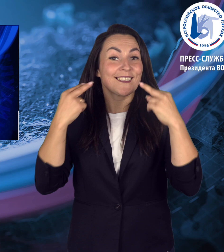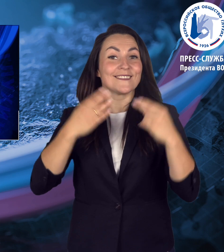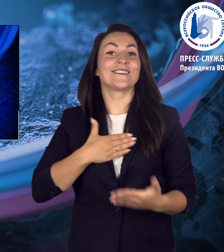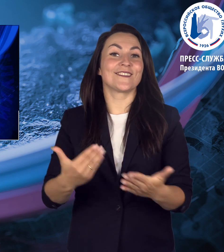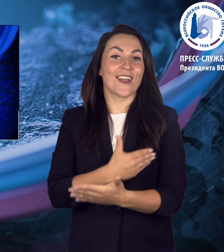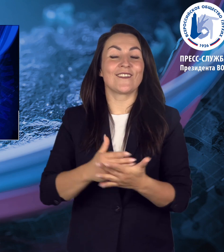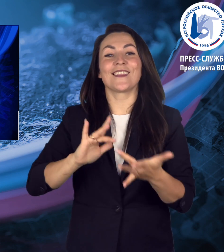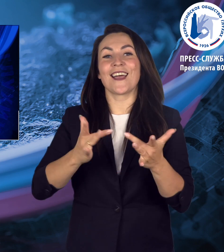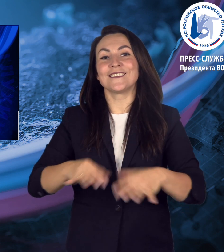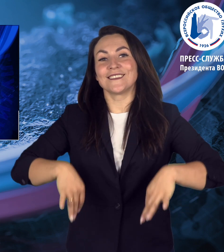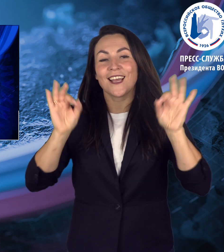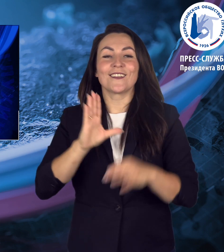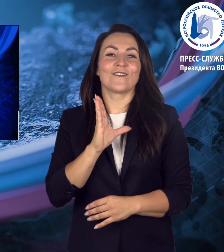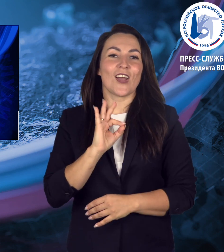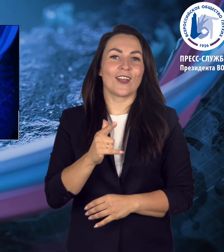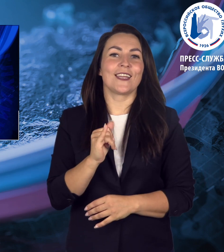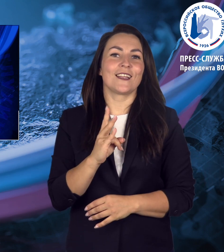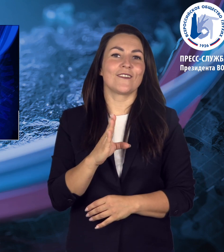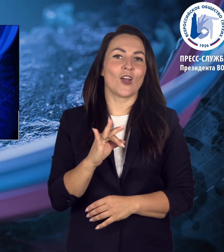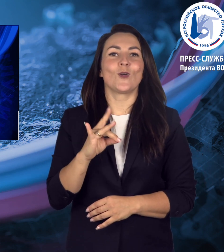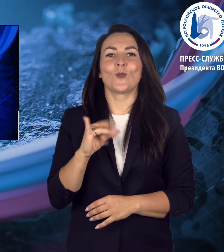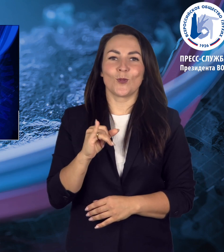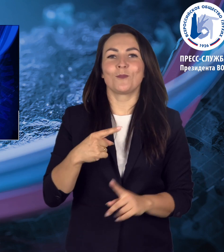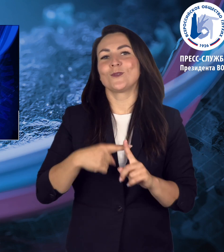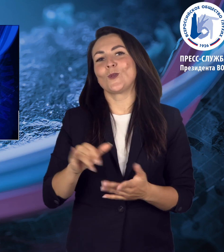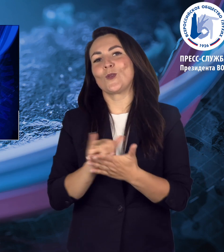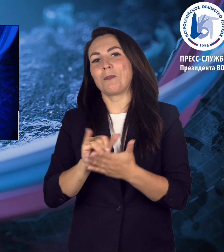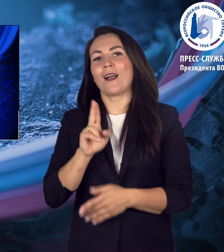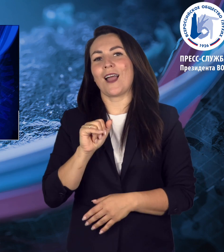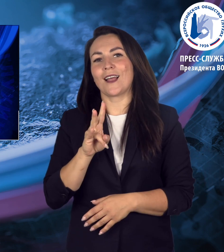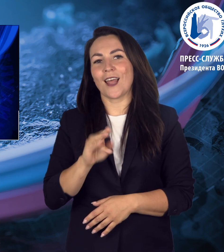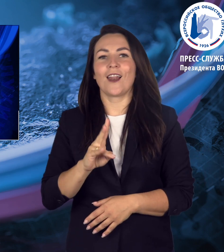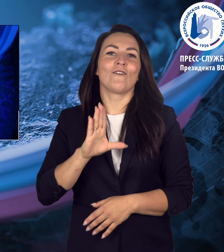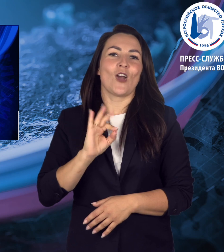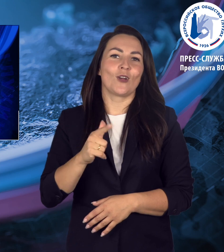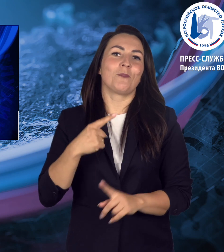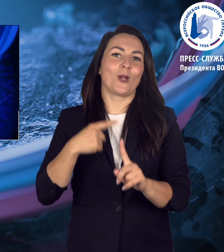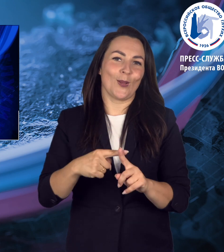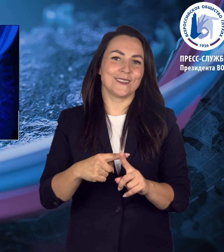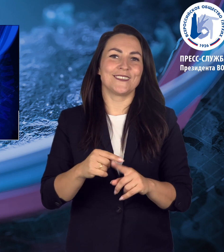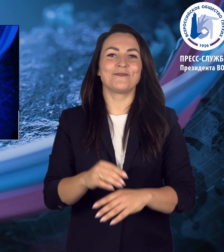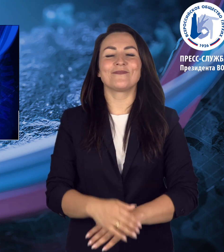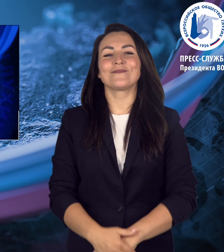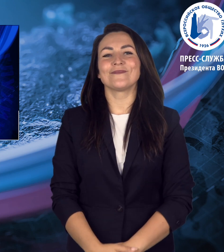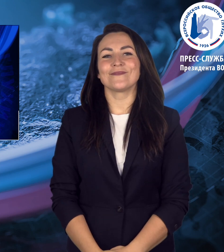Следите за нашими новостями на сайте VOGINFO.RU, и на YouTube канале «ВОГ плюс».